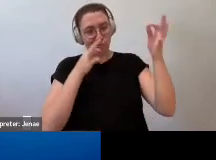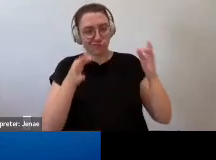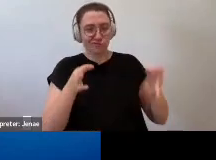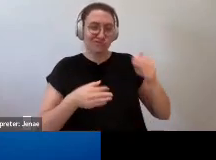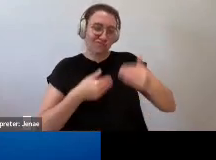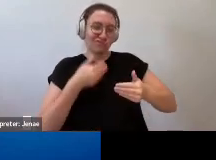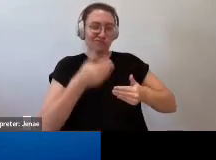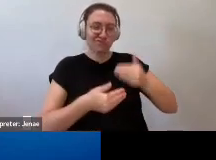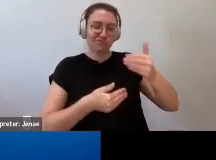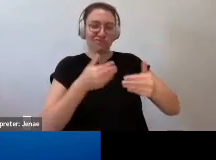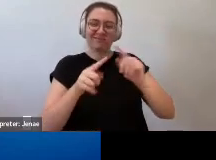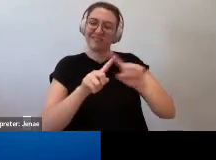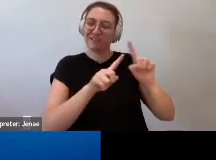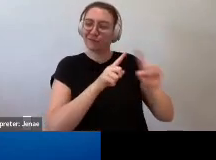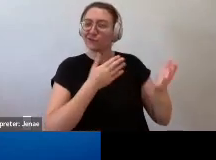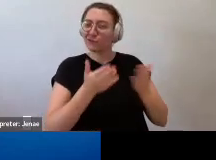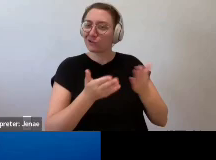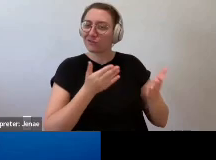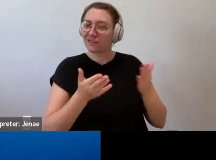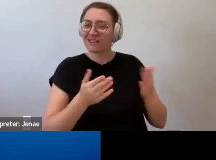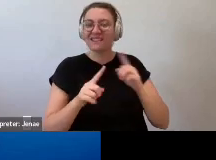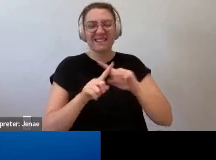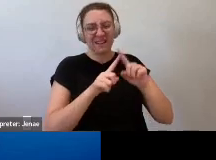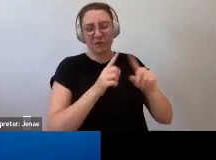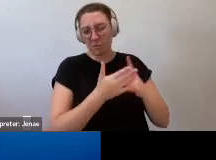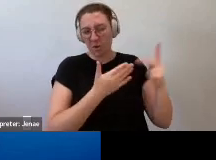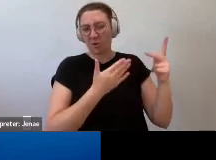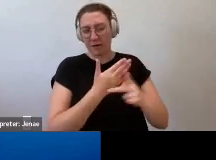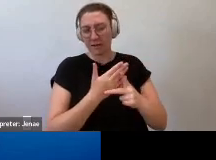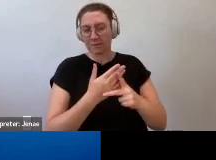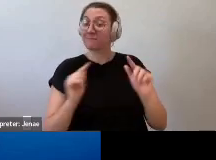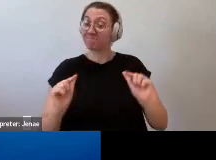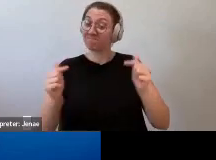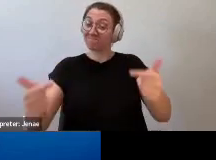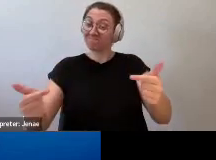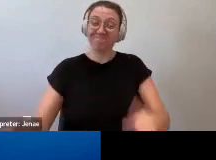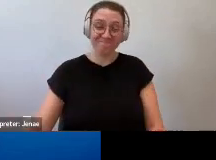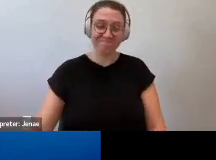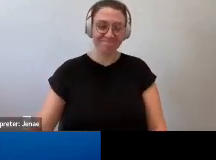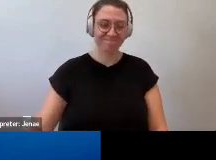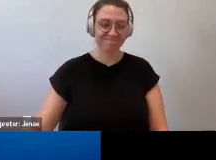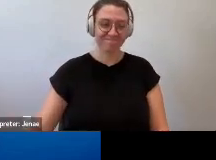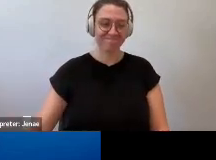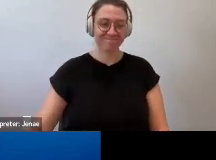los diferentes servicios y programas que ofrecemos. Siguiente diapositiva, por favor.